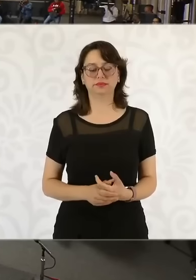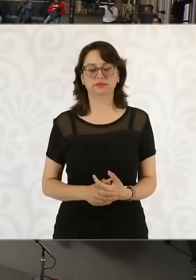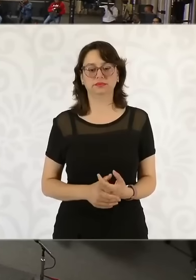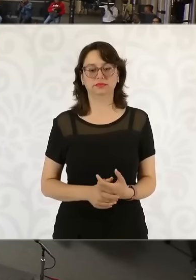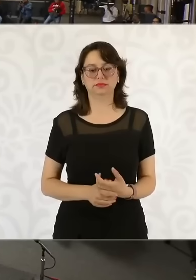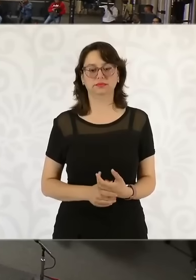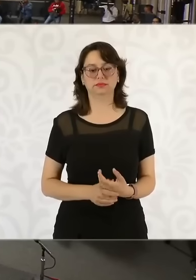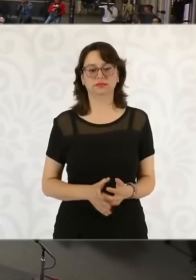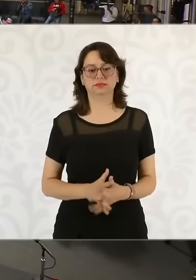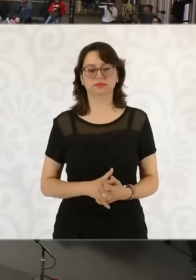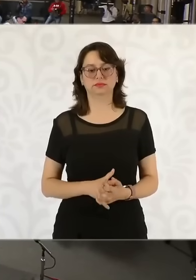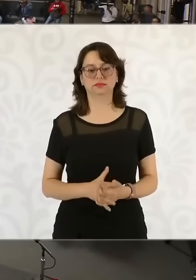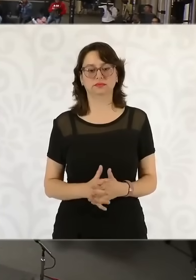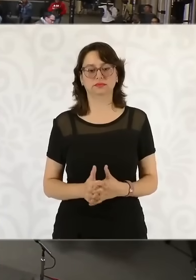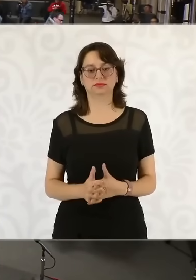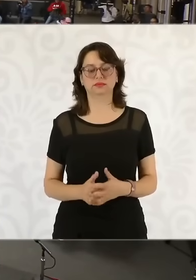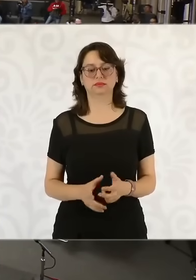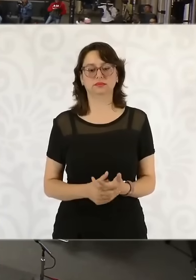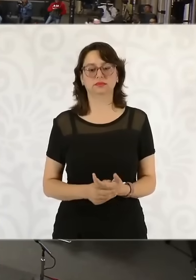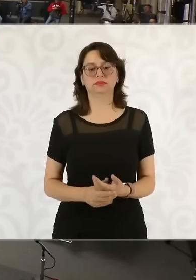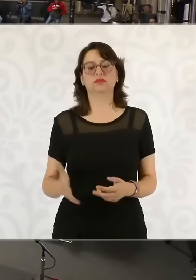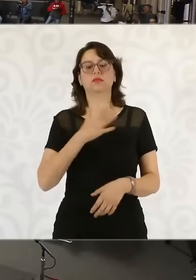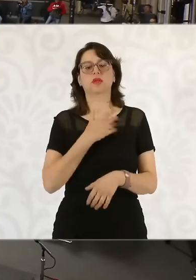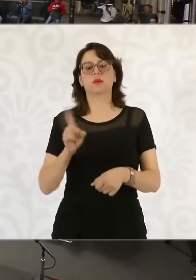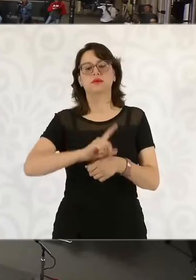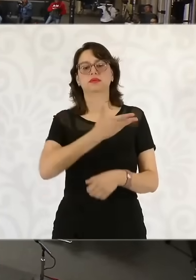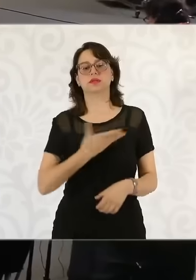hola buenos días presidenta césar Huerta de la revista Polemón